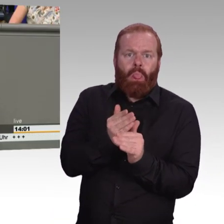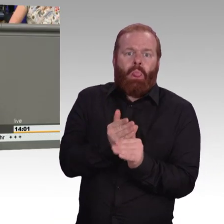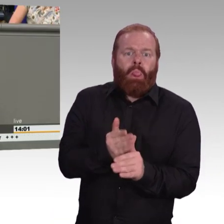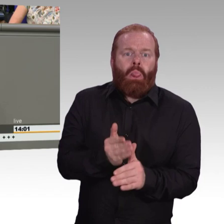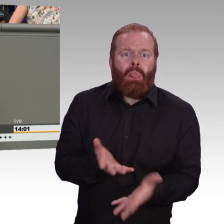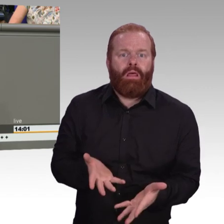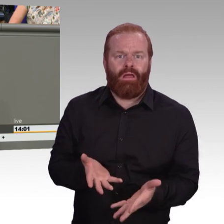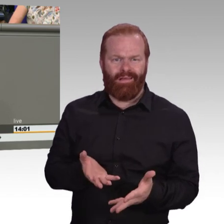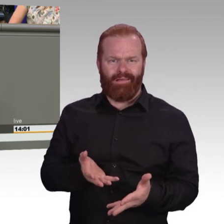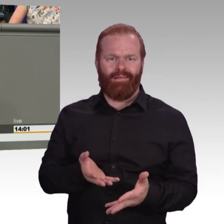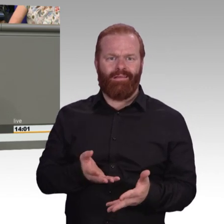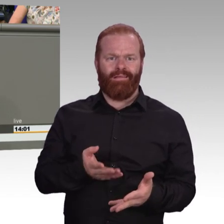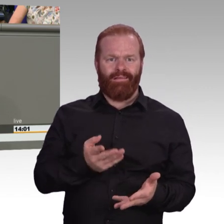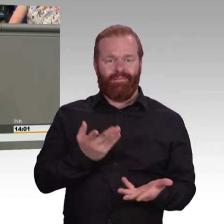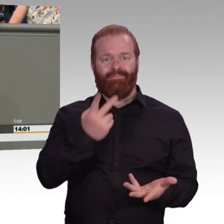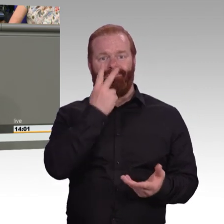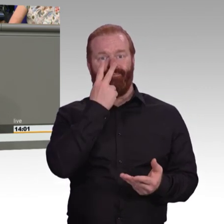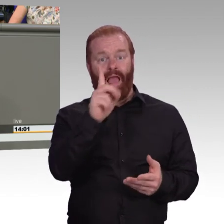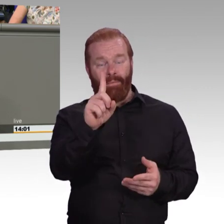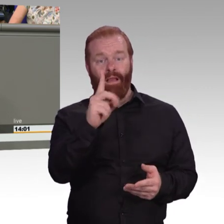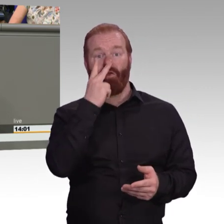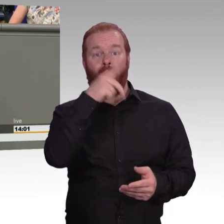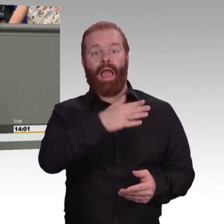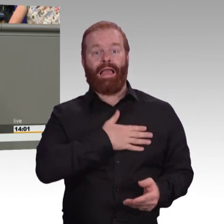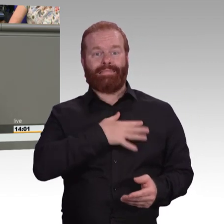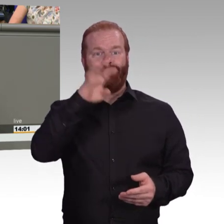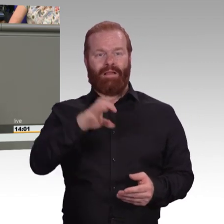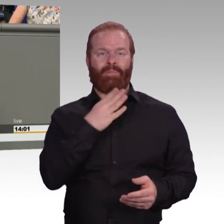und vor allen Dingen sichert! Kinderarmut ist keine Lappalie.